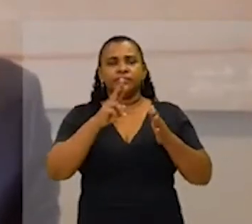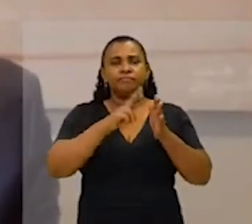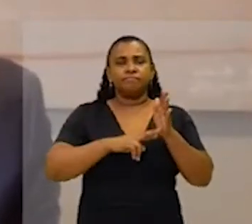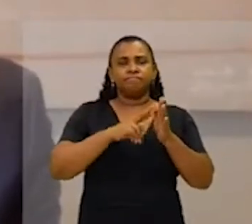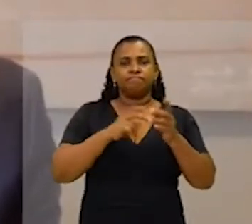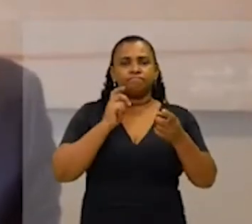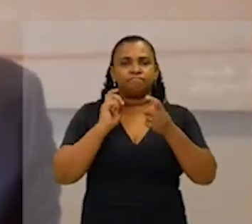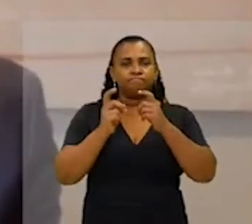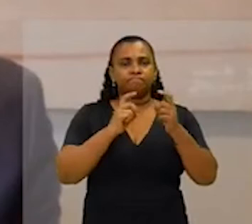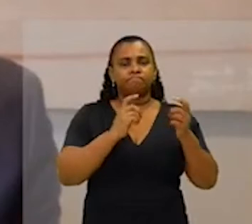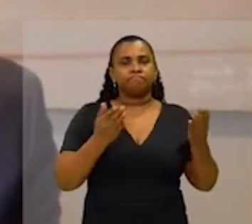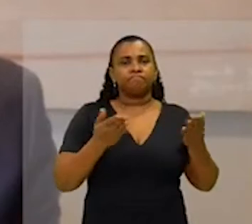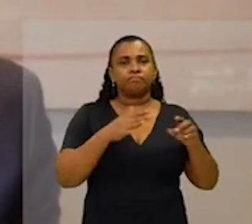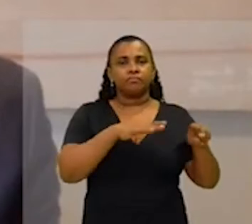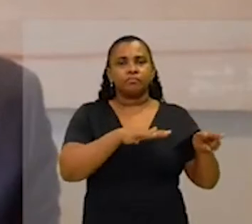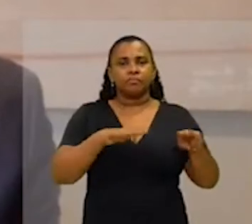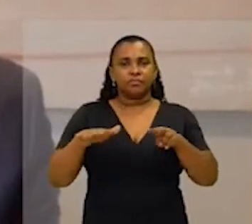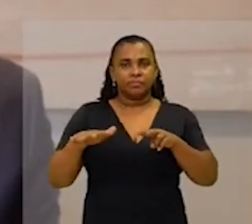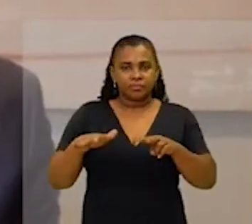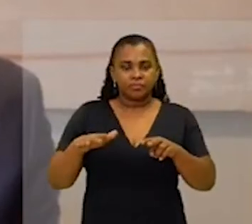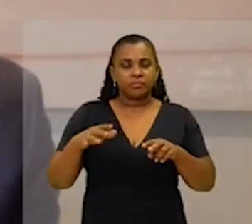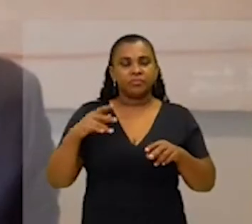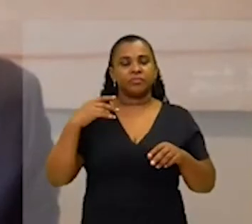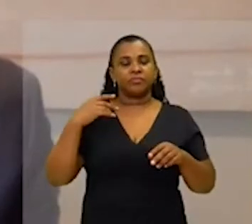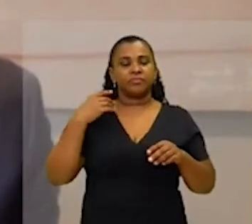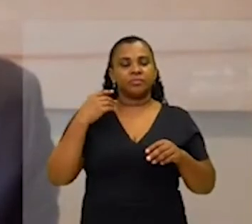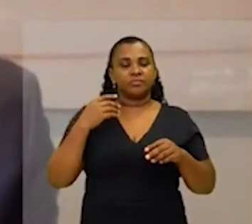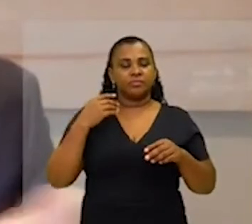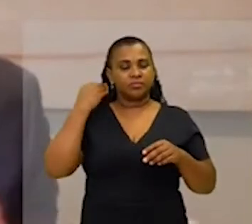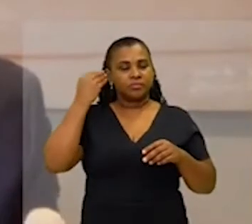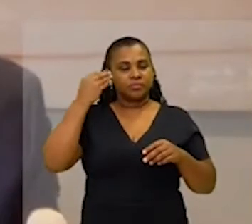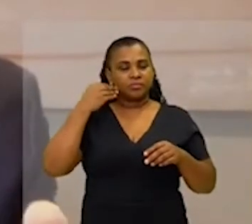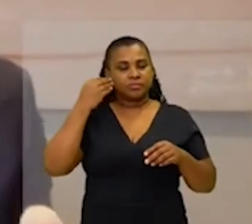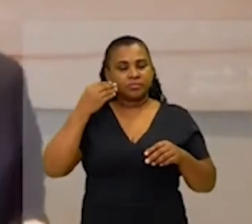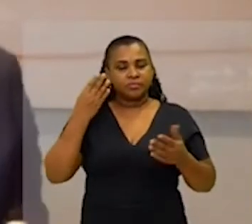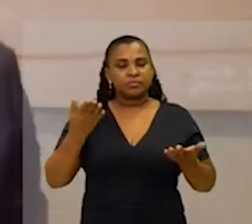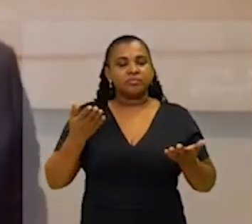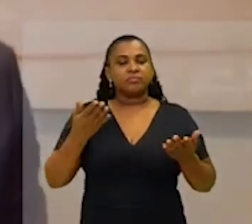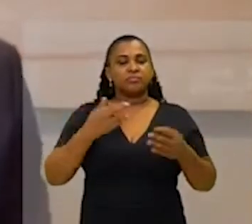semana nas audiências públicas do próprio Tribunal Superior E tá lá porque tem boa notícia em relação